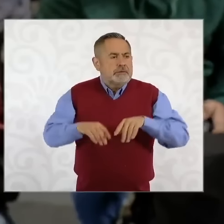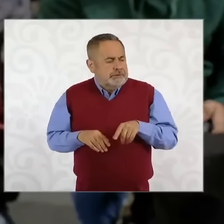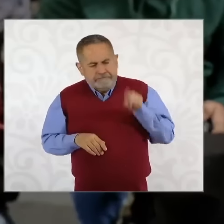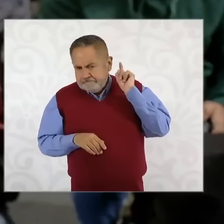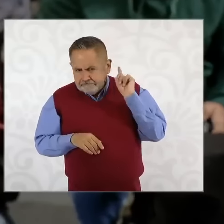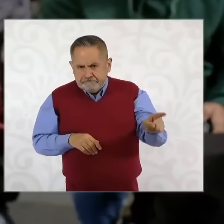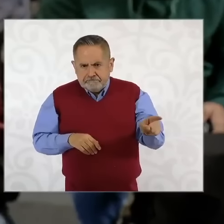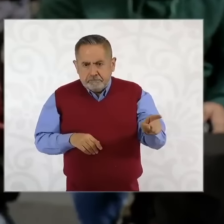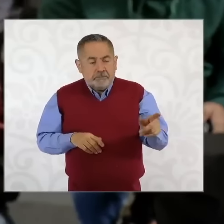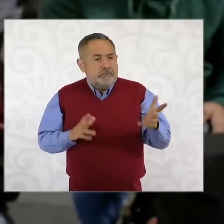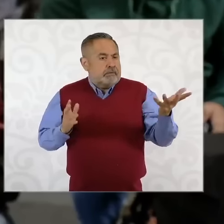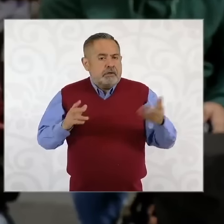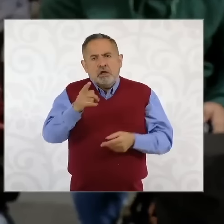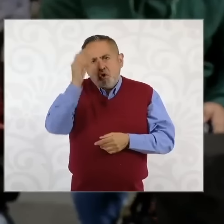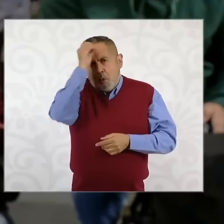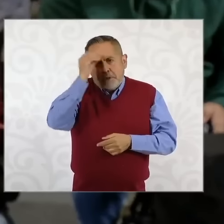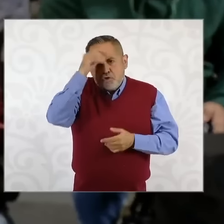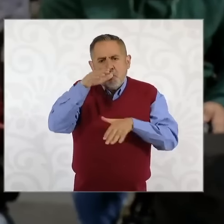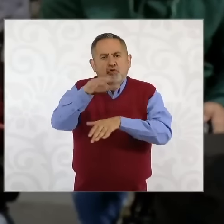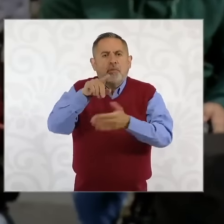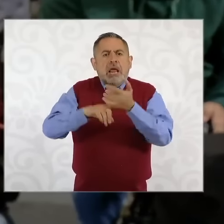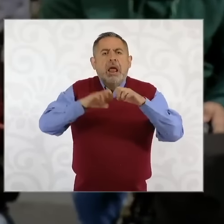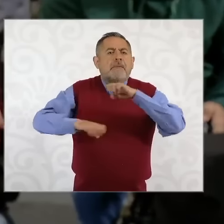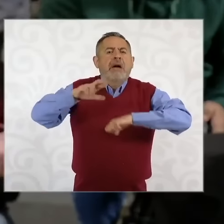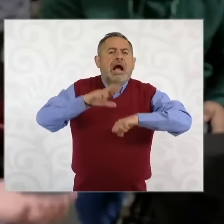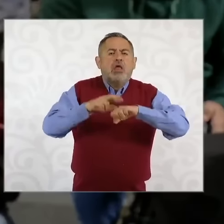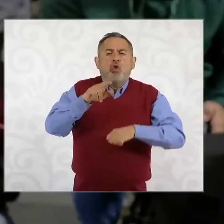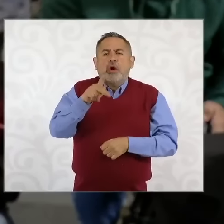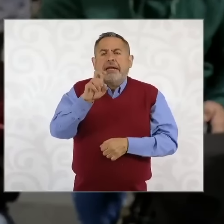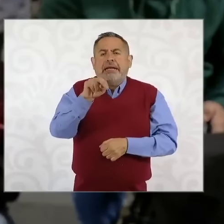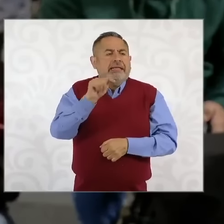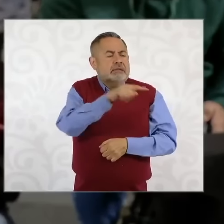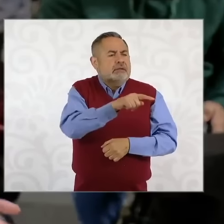espacio, su opinión sobre las declaraciones del embajador, pues que contradice de hecho lo que